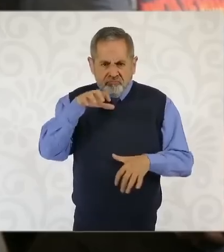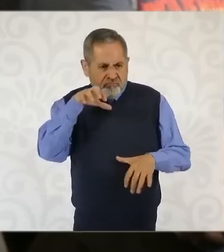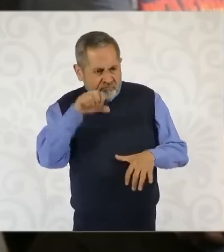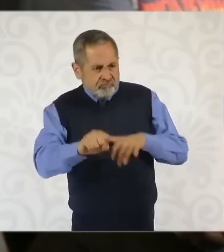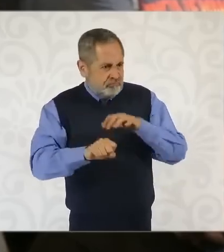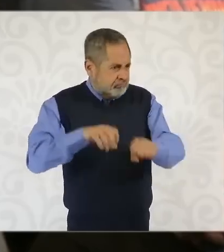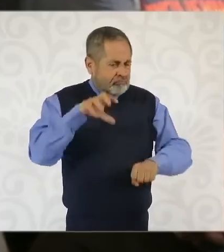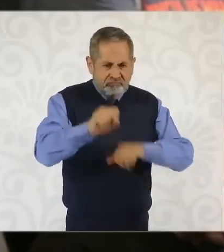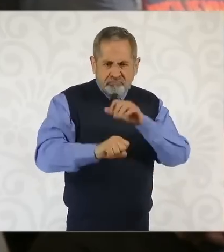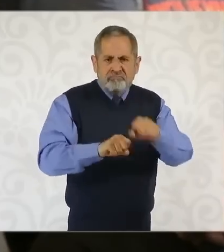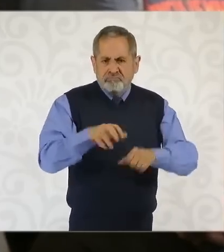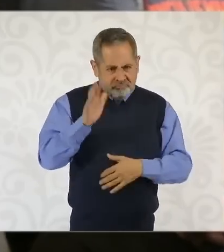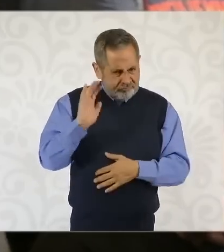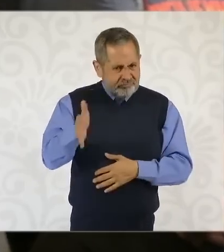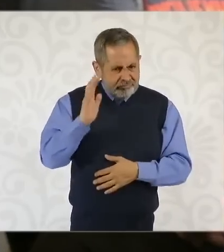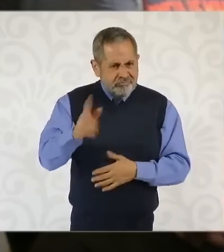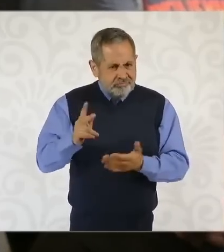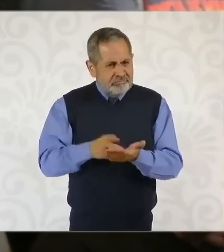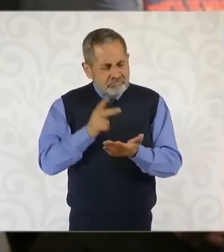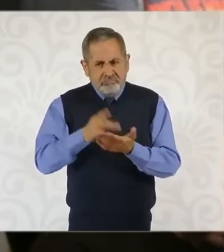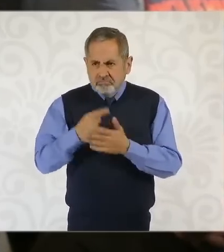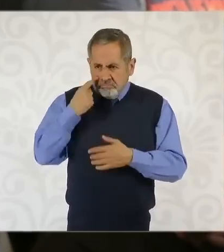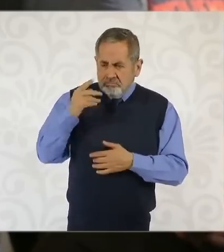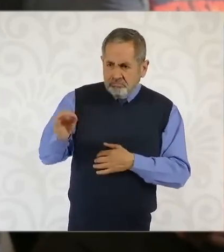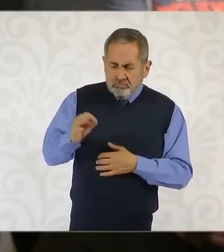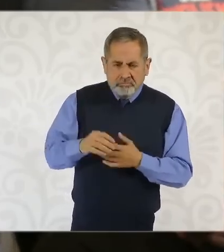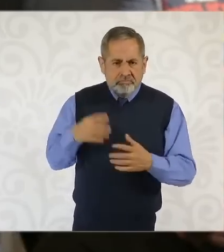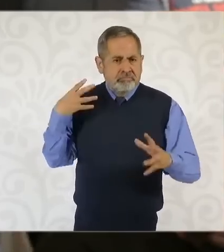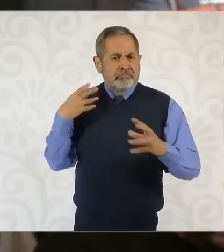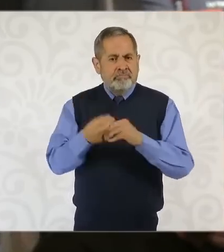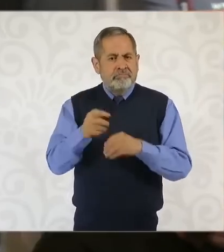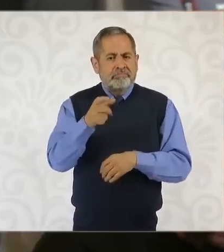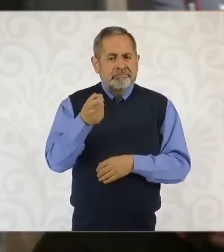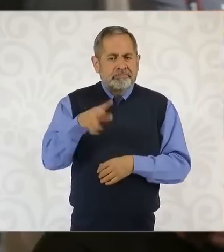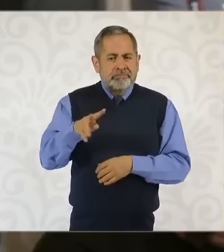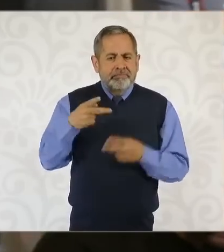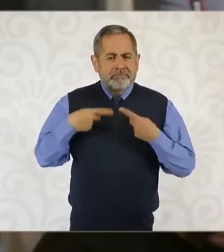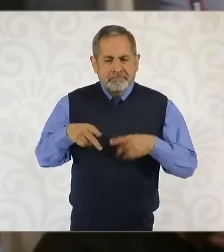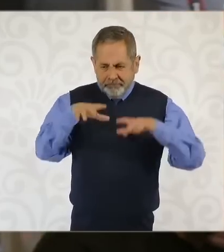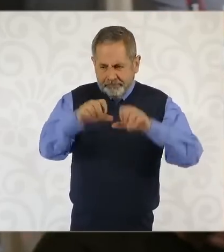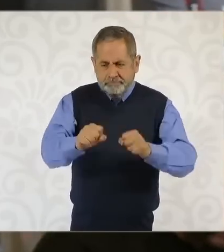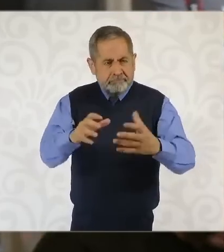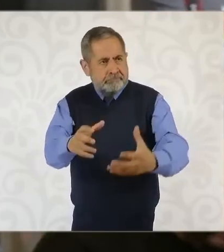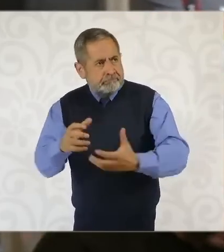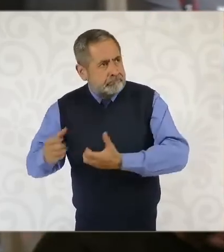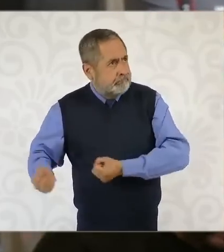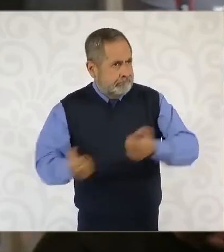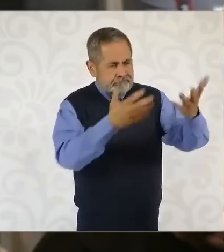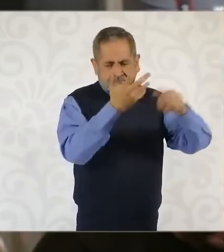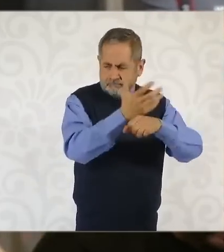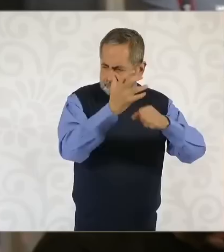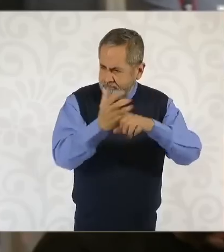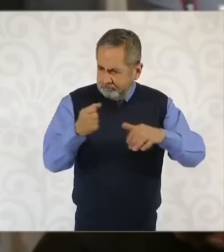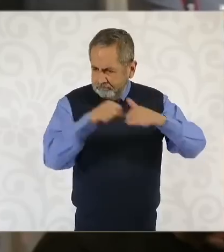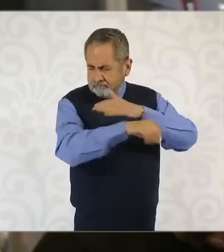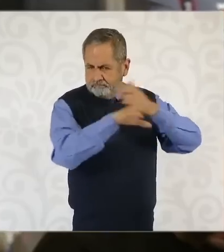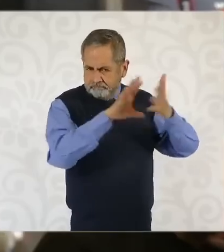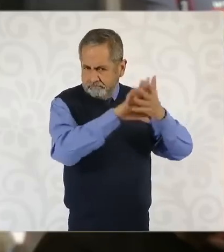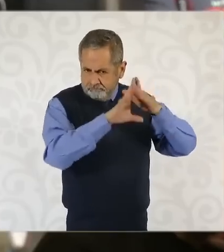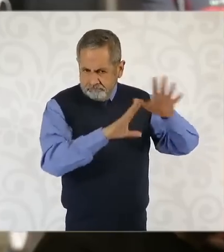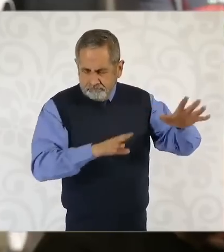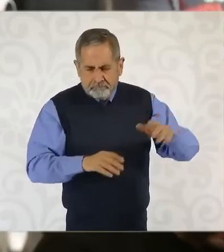este personas del crimen Y estos 29 que se fueron también para Estados Unidos e y no Acompaña a qué